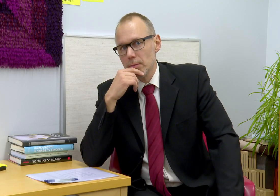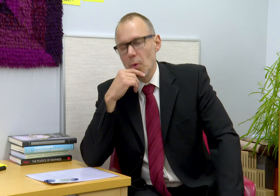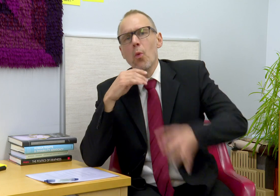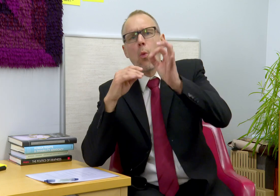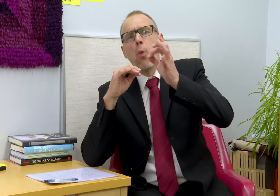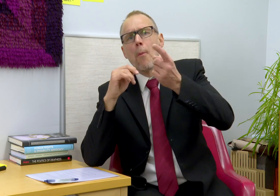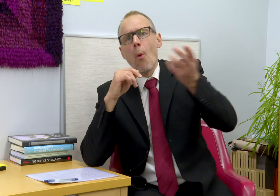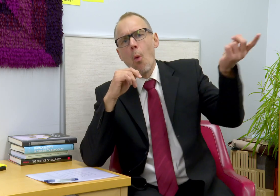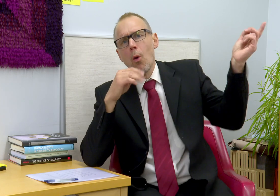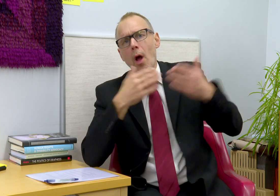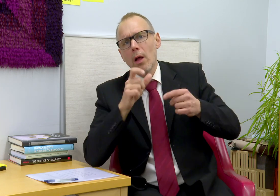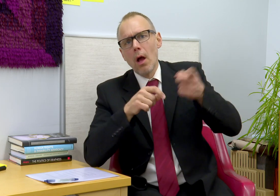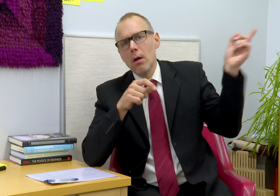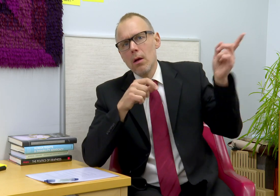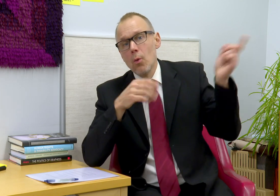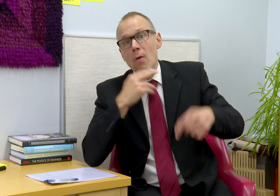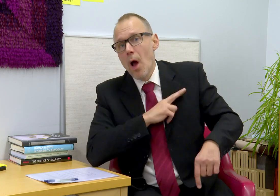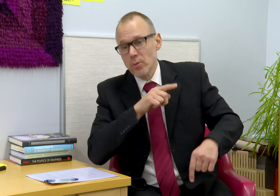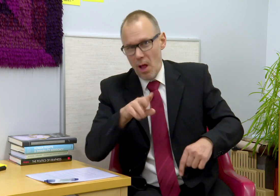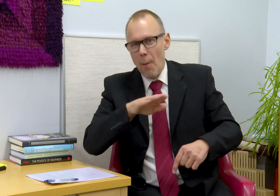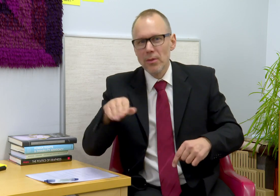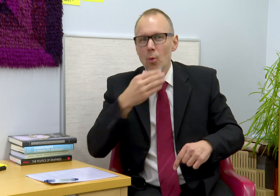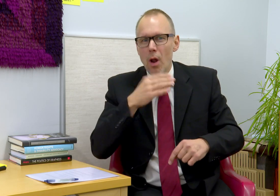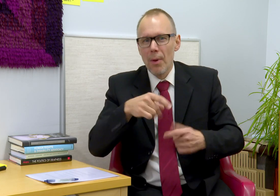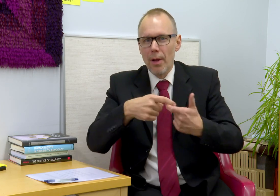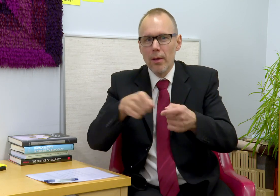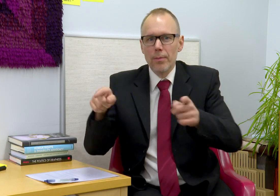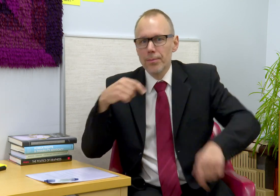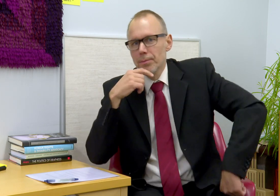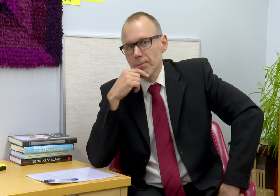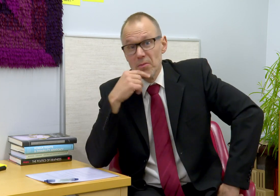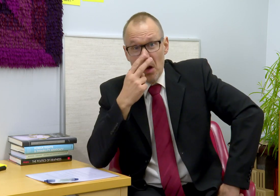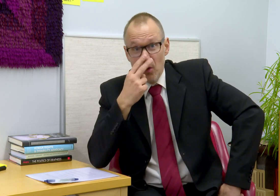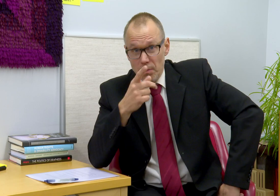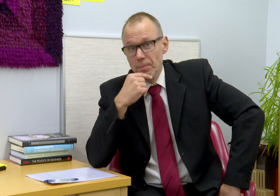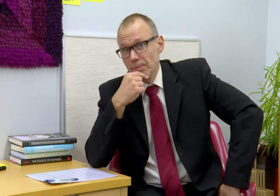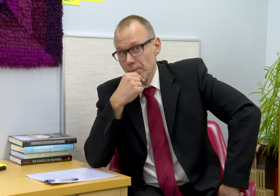Mitä muilla asiantuntijoilla on sanottavaa aiheesta? Käydään katsomassa.